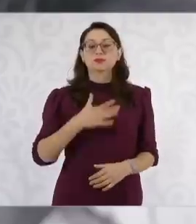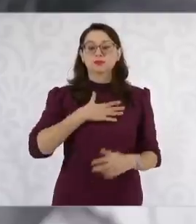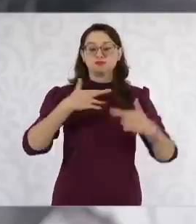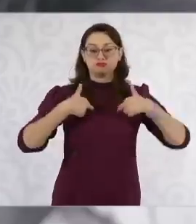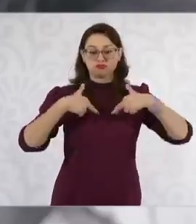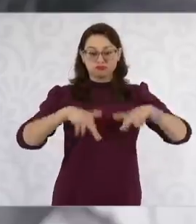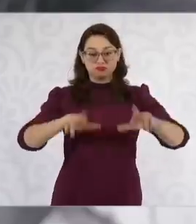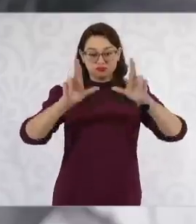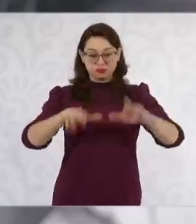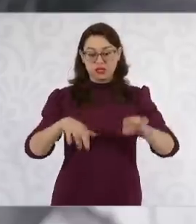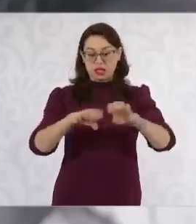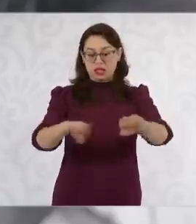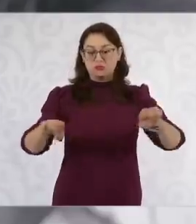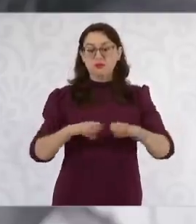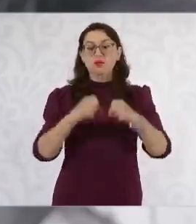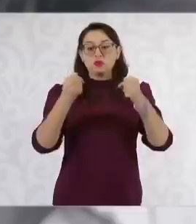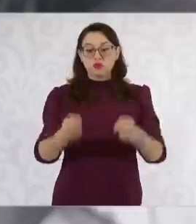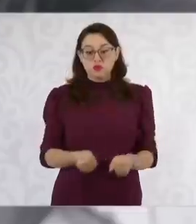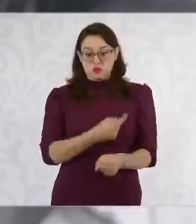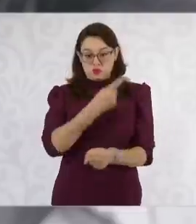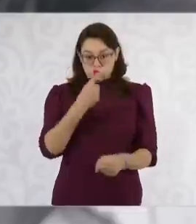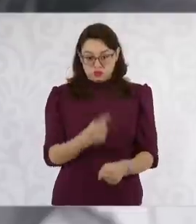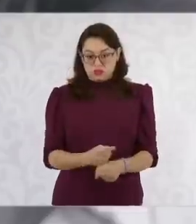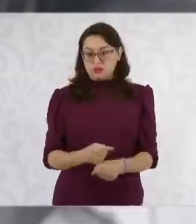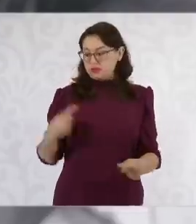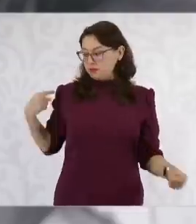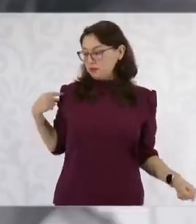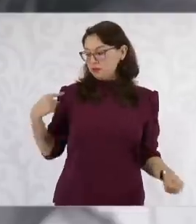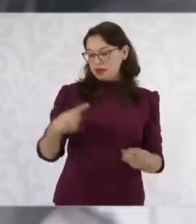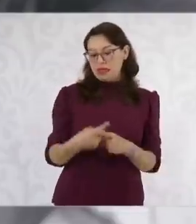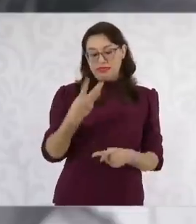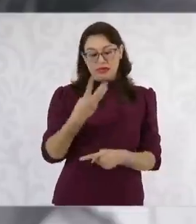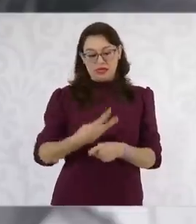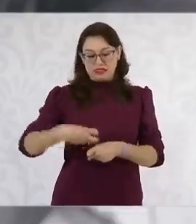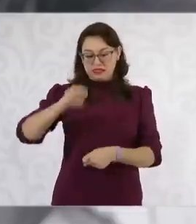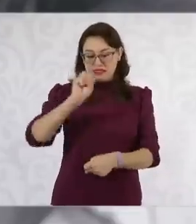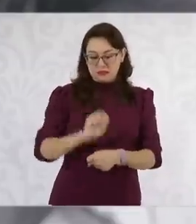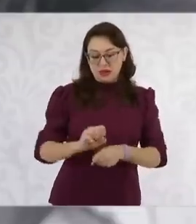algunas acciones relevantes llevadas a cabo en las últimas tres semanas por las instituciones que lo